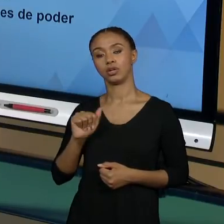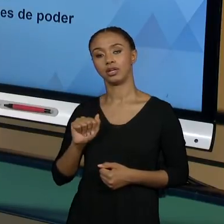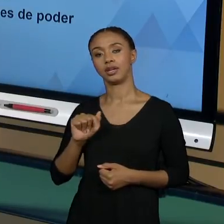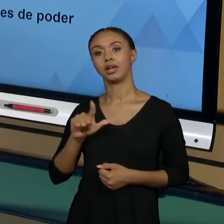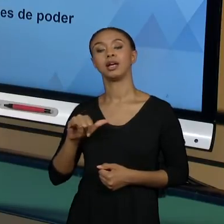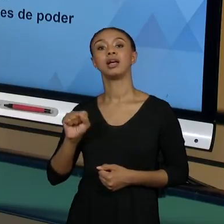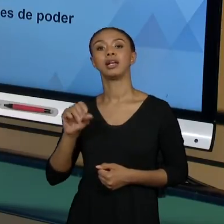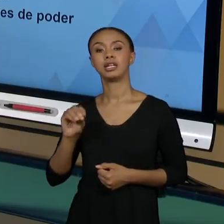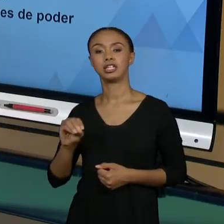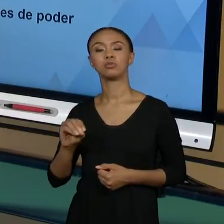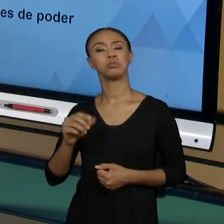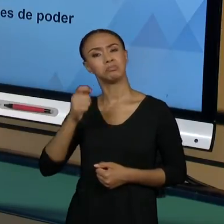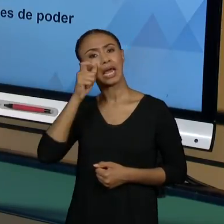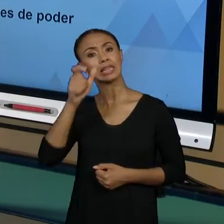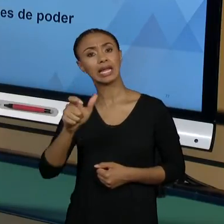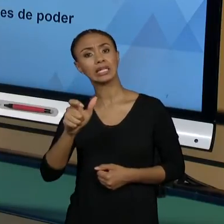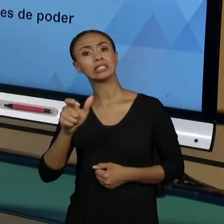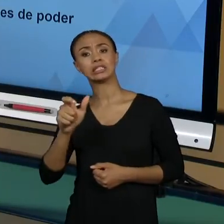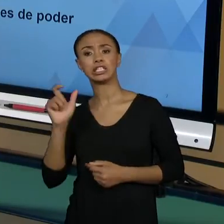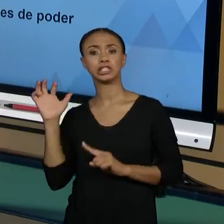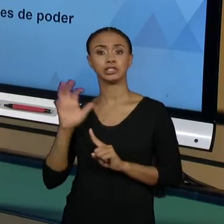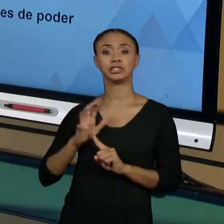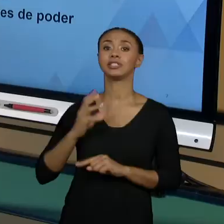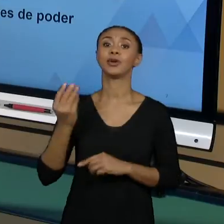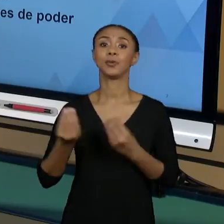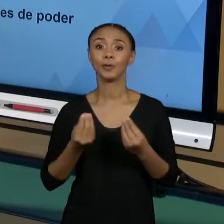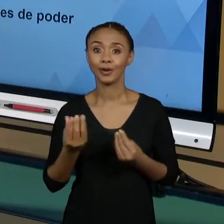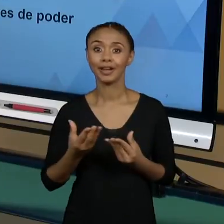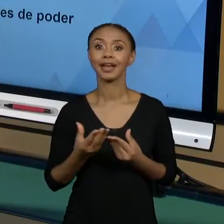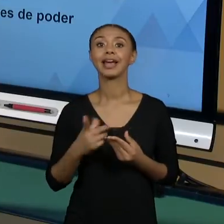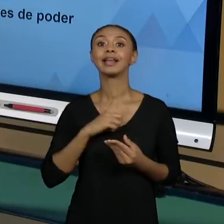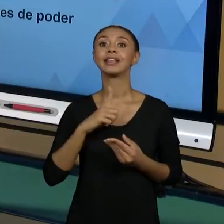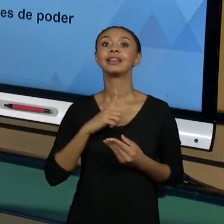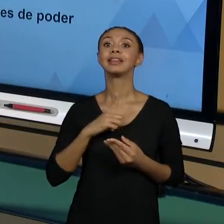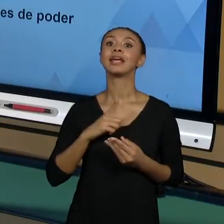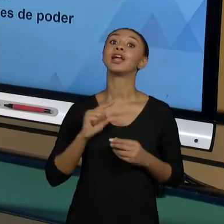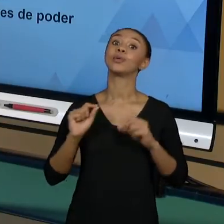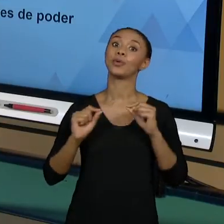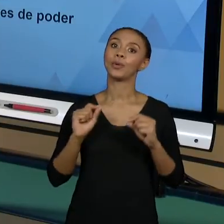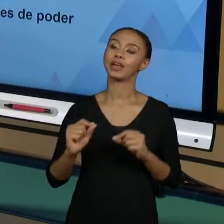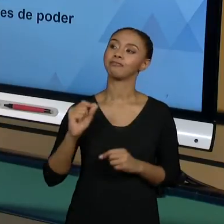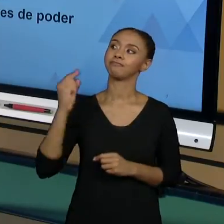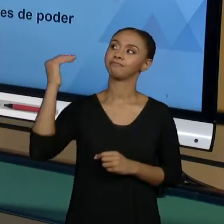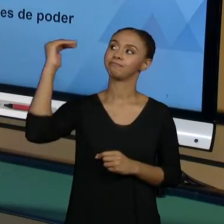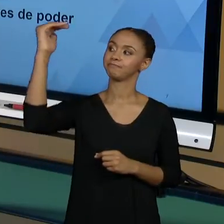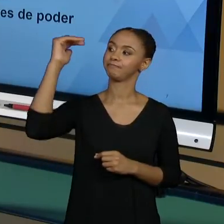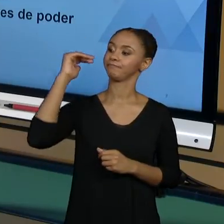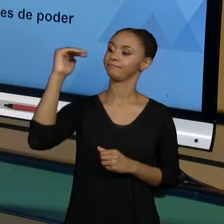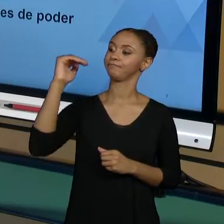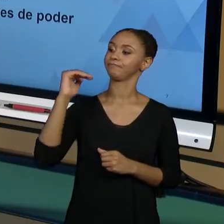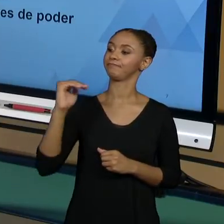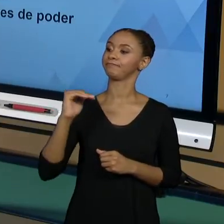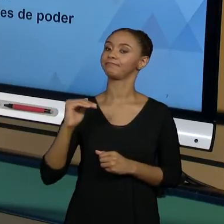SIGNIFICADO É RESULTANTE DE CERTAS RELAÇÕES DE PODER, OU SEJA, A DEPENDER DO GRUPO SOCIAL QUE